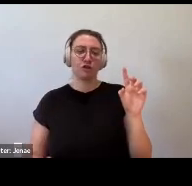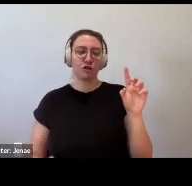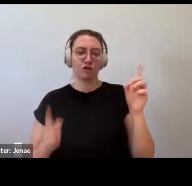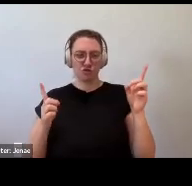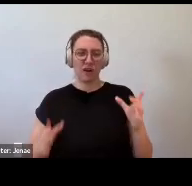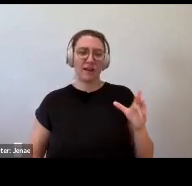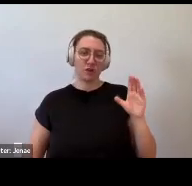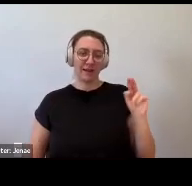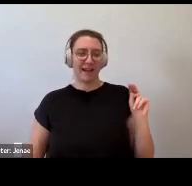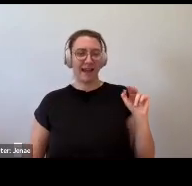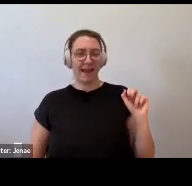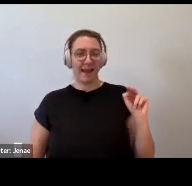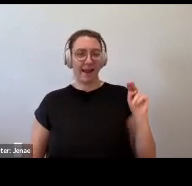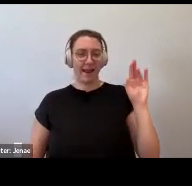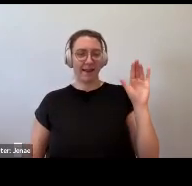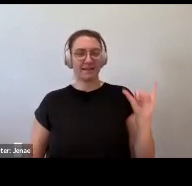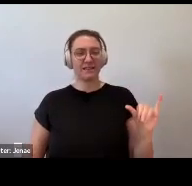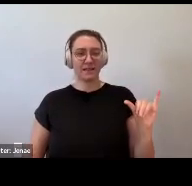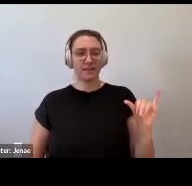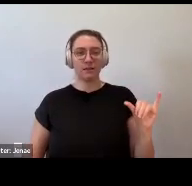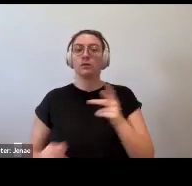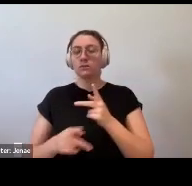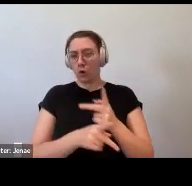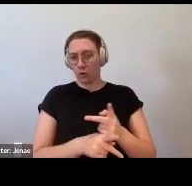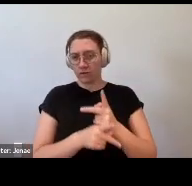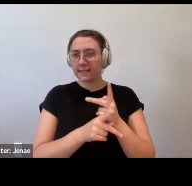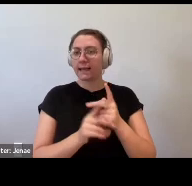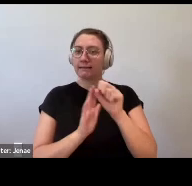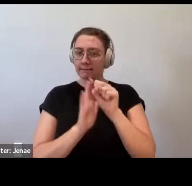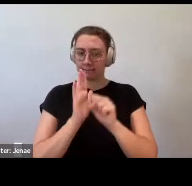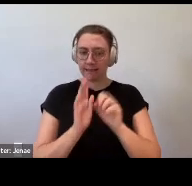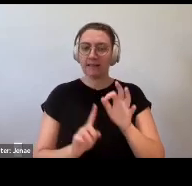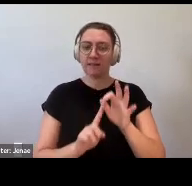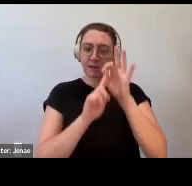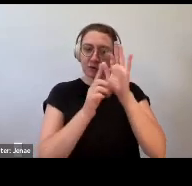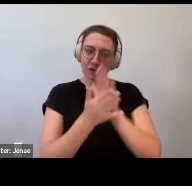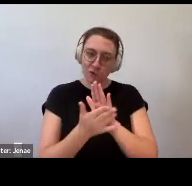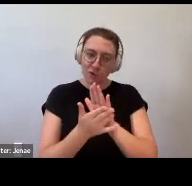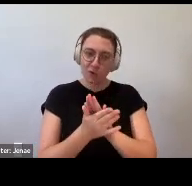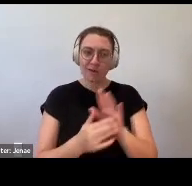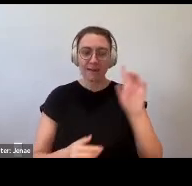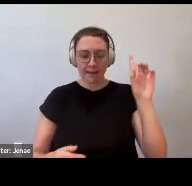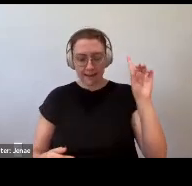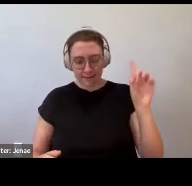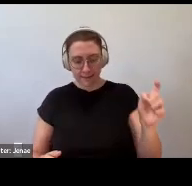brinda apoyo y supervisión a las escuelas especiales estatales, centros de diagnóstico y